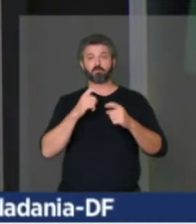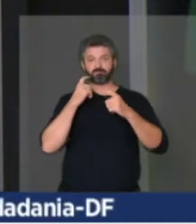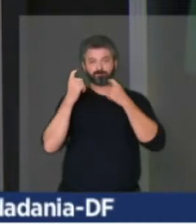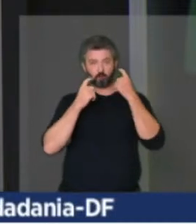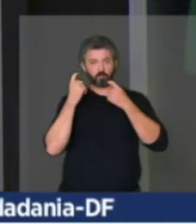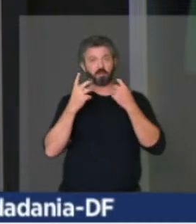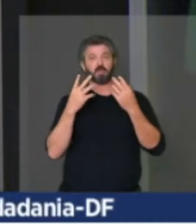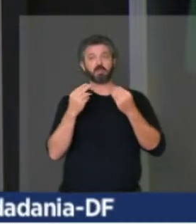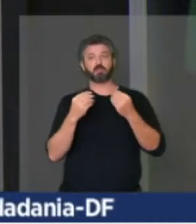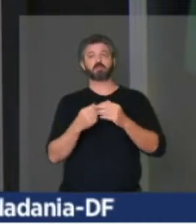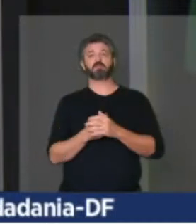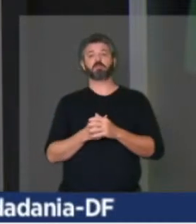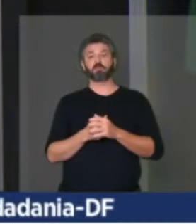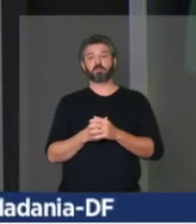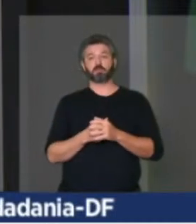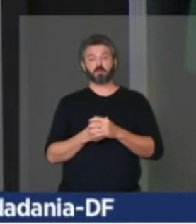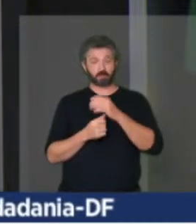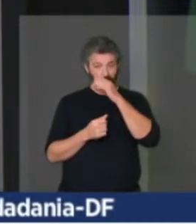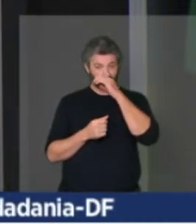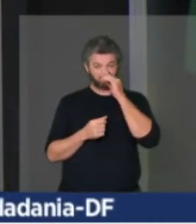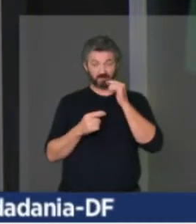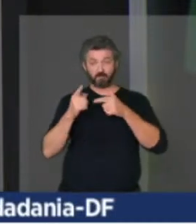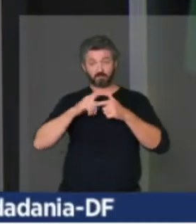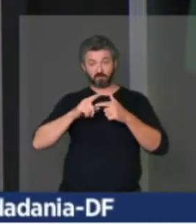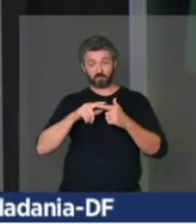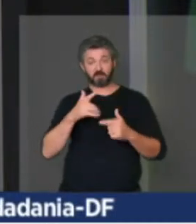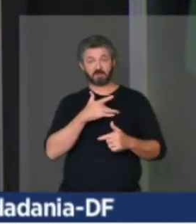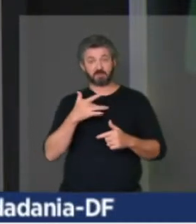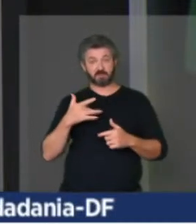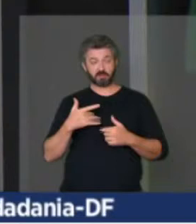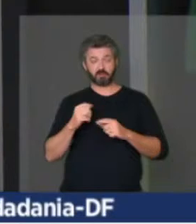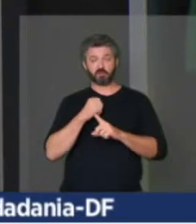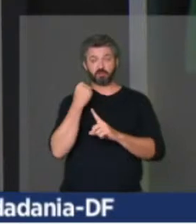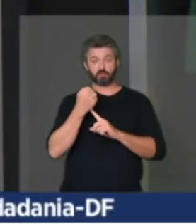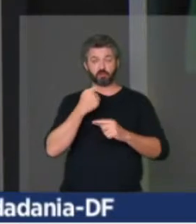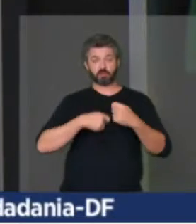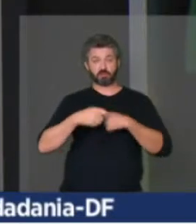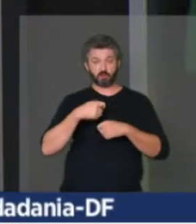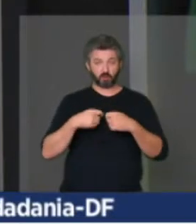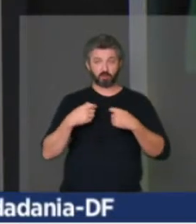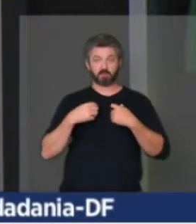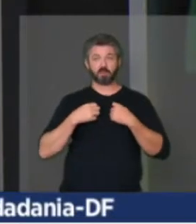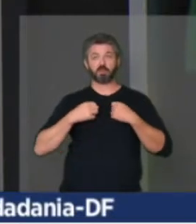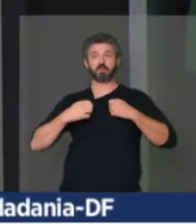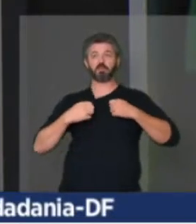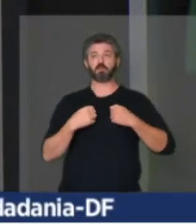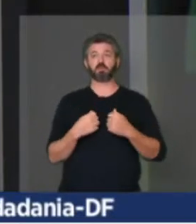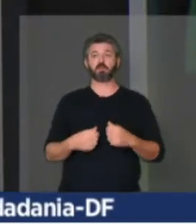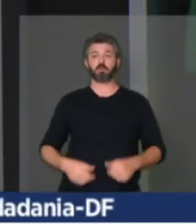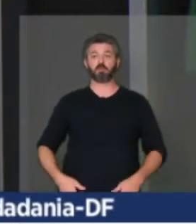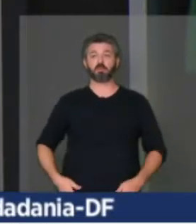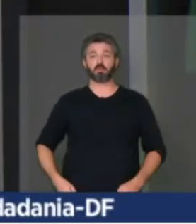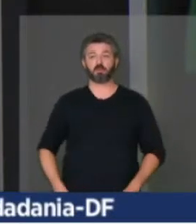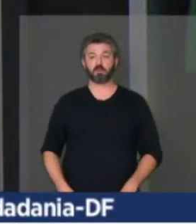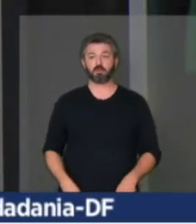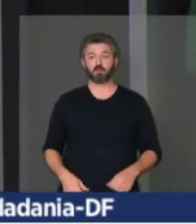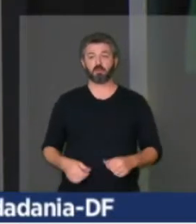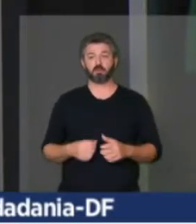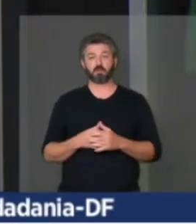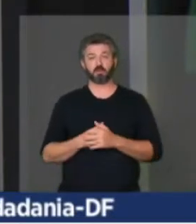SANITÁRIA E SOCIOECONÔMICA POR QUE VINHA PASSANDO O BRASIL, APRESENTOU NO PRIMEIRO SEMESTRE DESSE ANO UM EFEITO PERVERSO ENTRE NOSSAS MULHERES